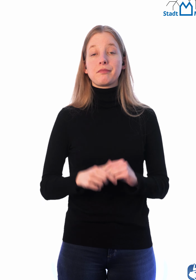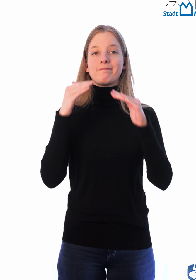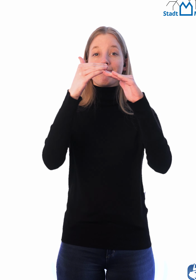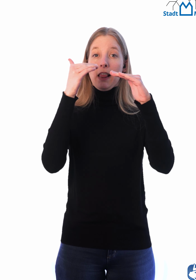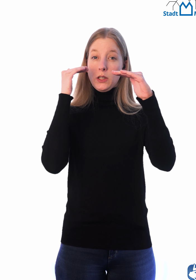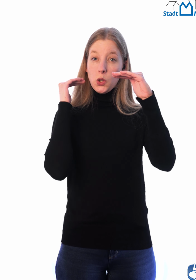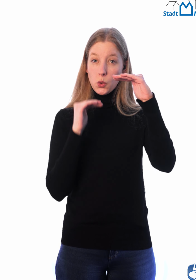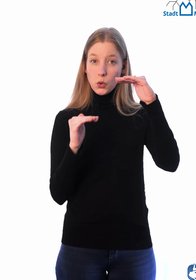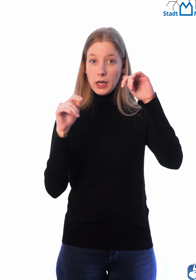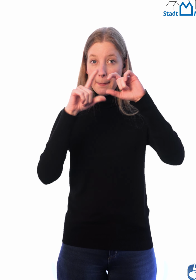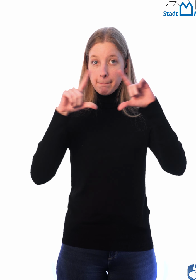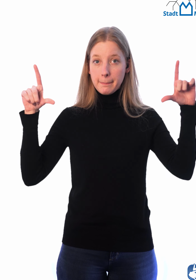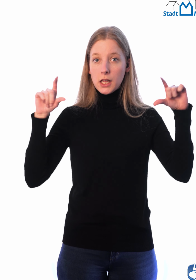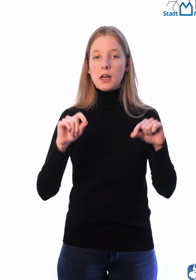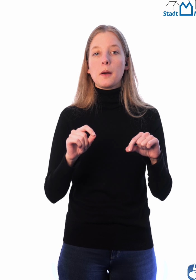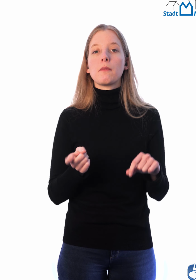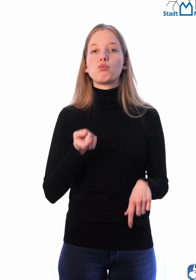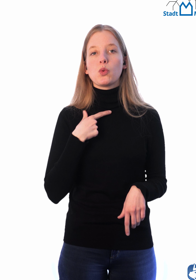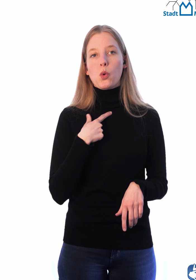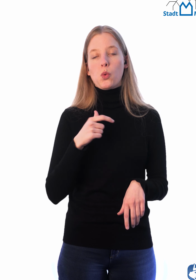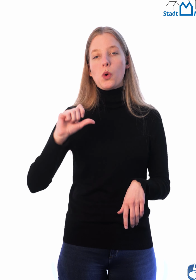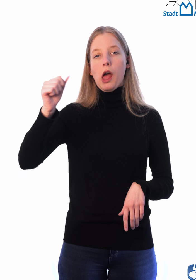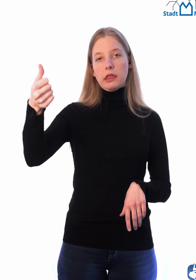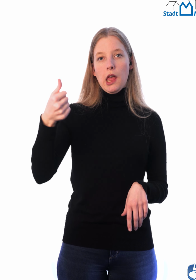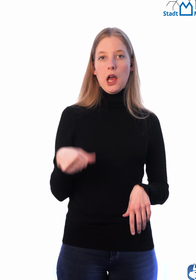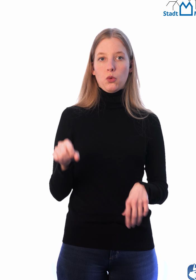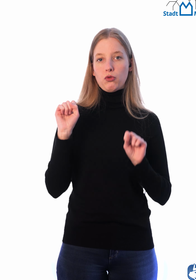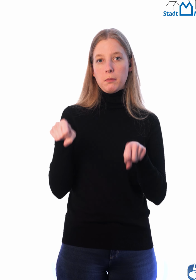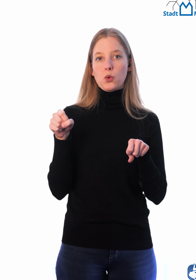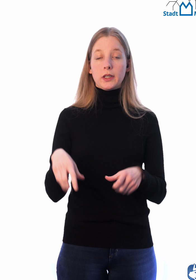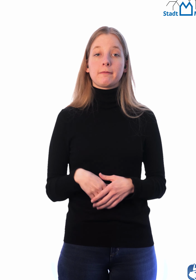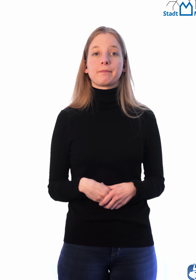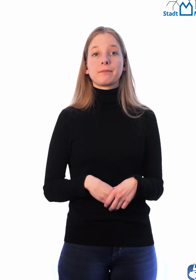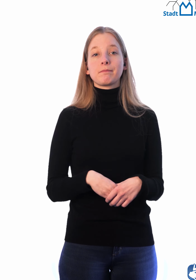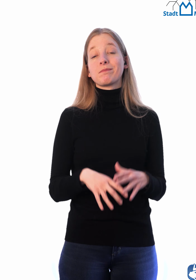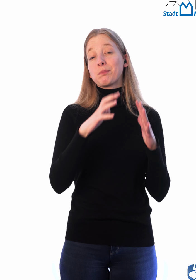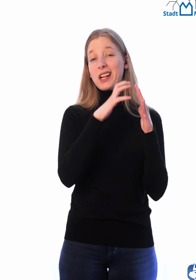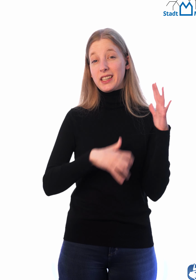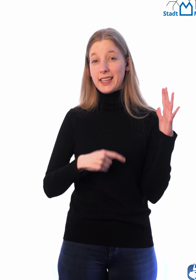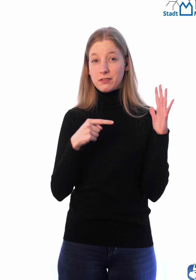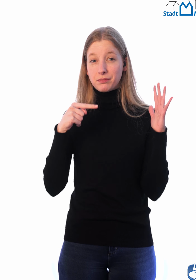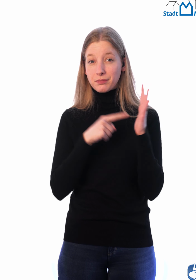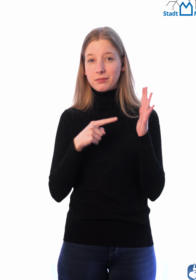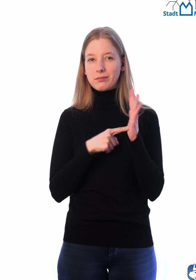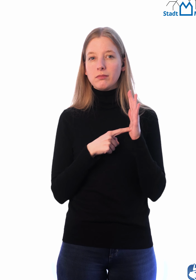Links unten im Bild wird der Ton an- und ausgeschalten. Text